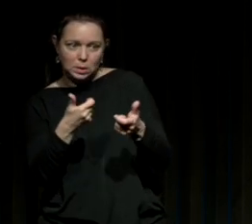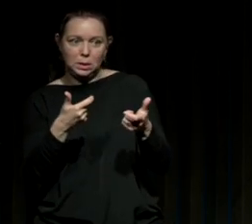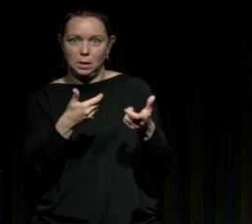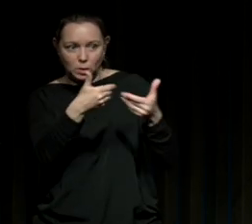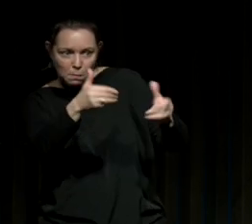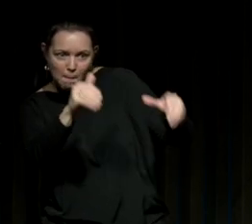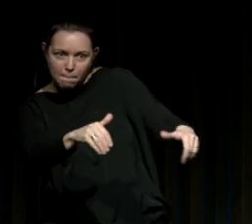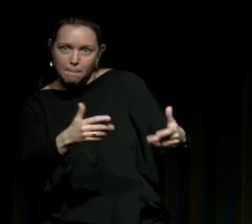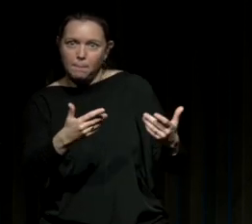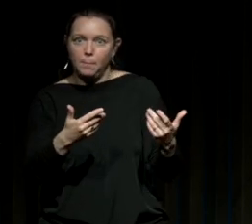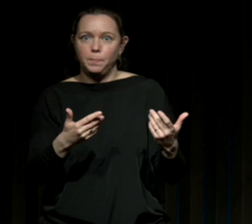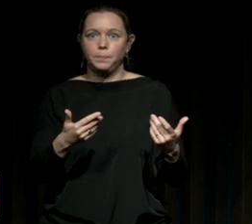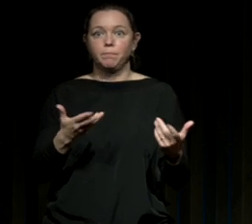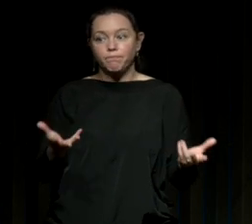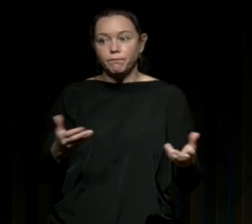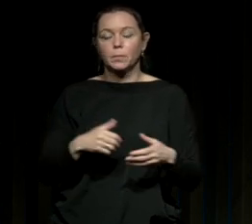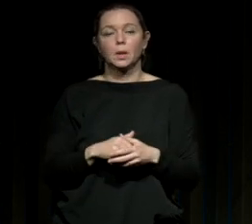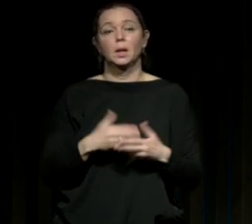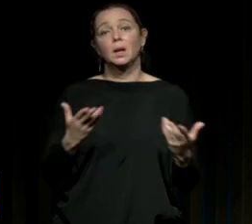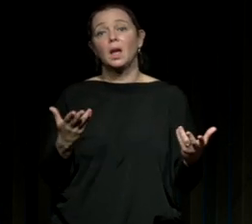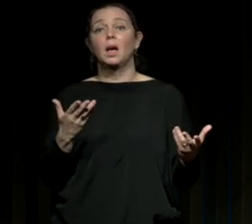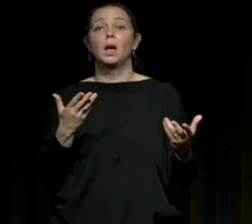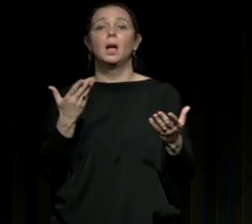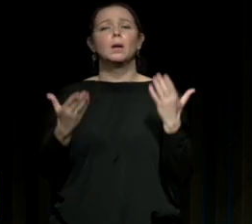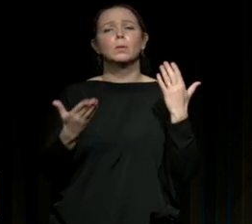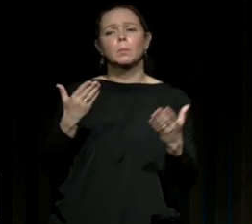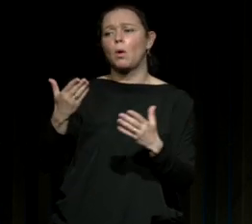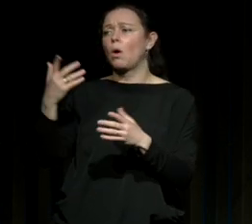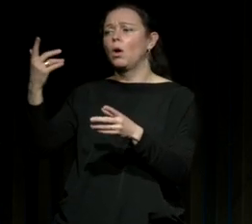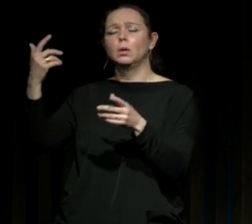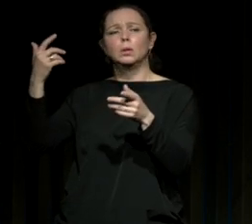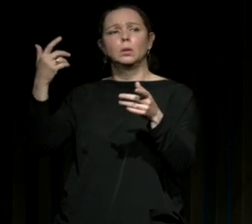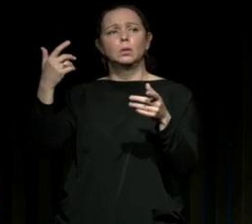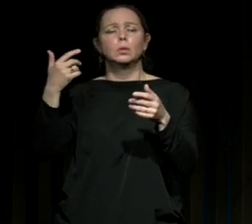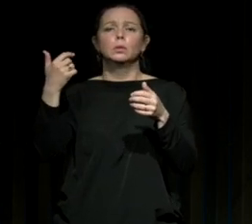a montré finalement contrairement aux standards de suivi qui sont non seulement attendue mais